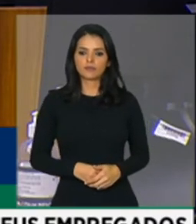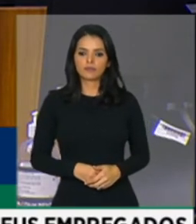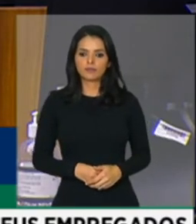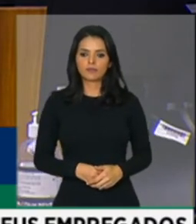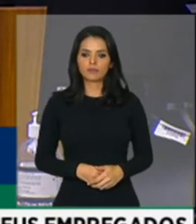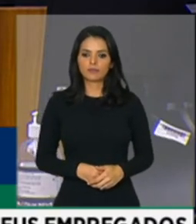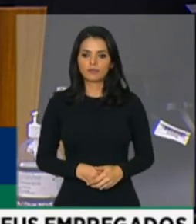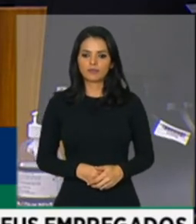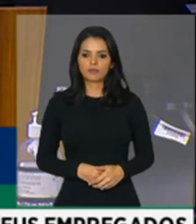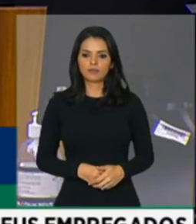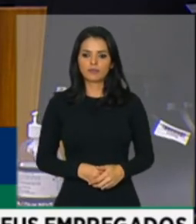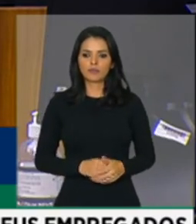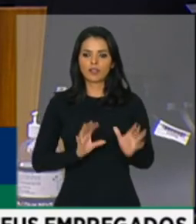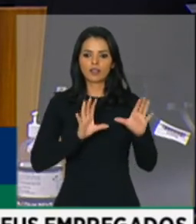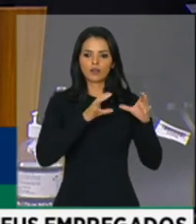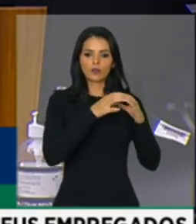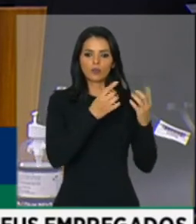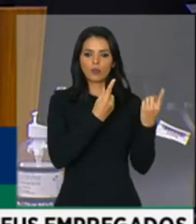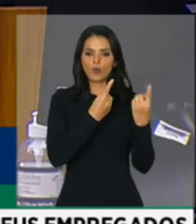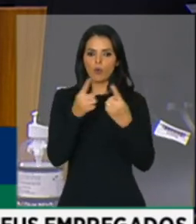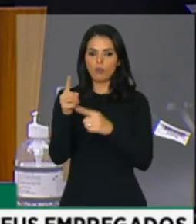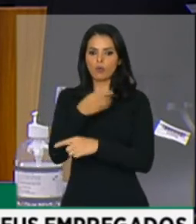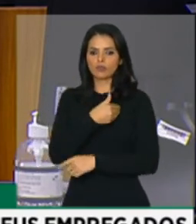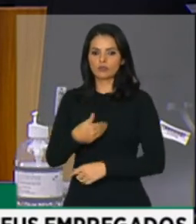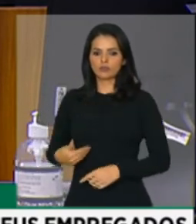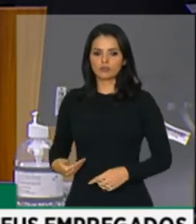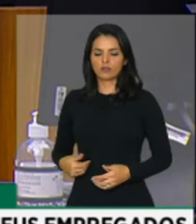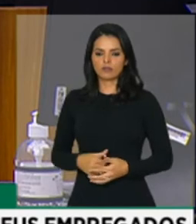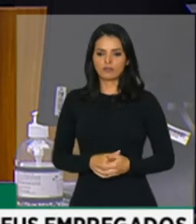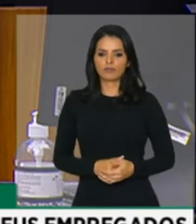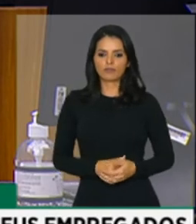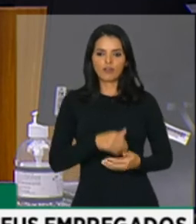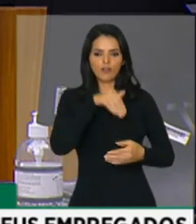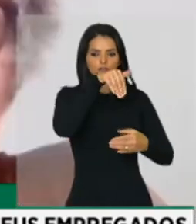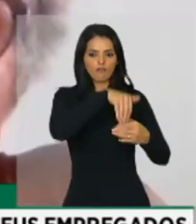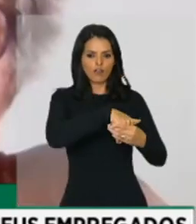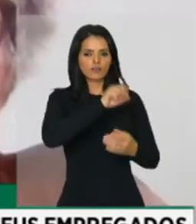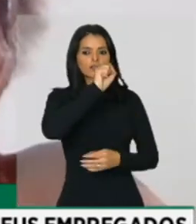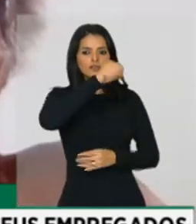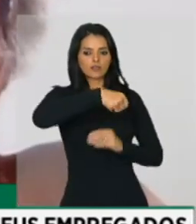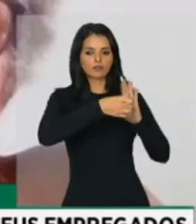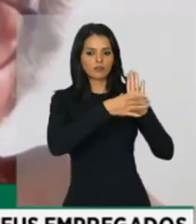LIDERANÇA DA MINORIA. -- [PRESIDENTE]: COMO ORIENTA A OPOSIÇÃO? -- [DEPUTADA]: A OPOSIÇÃO VOTA FAVORÁVEL AO DESTAQUE PORQUE ELE RECOMPÕE